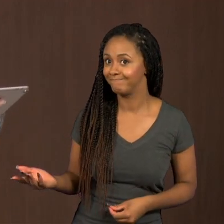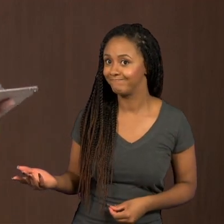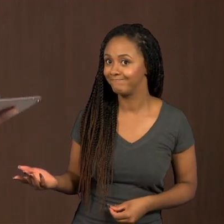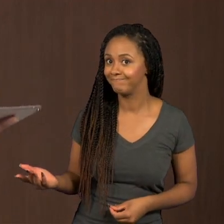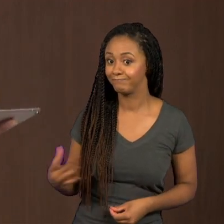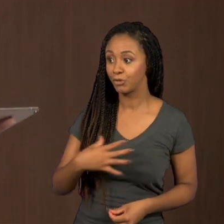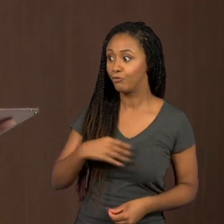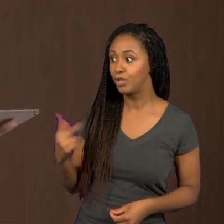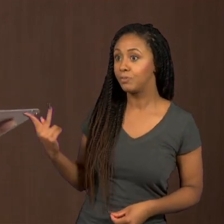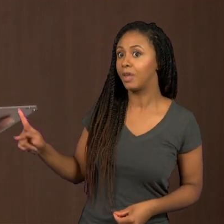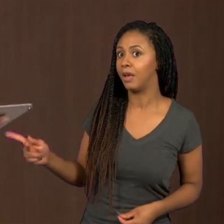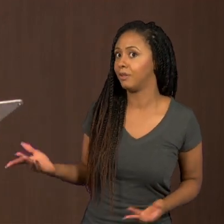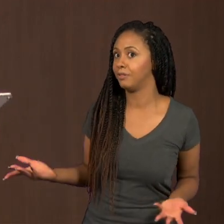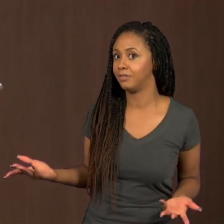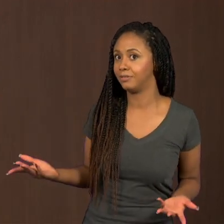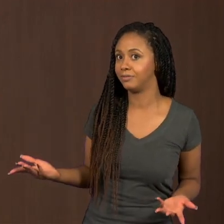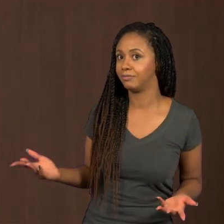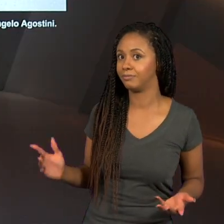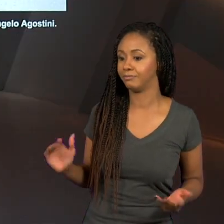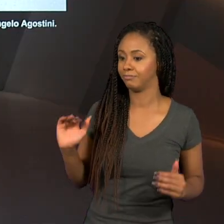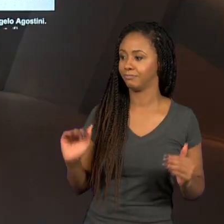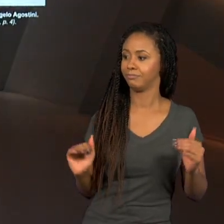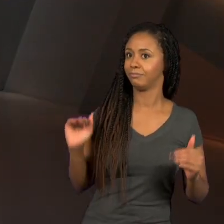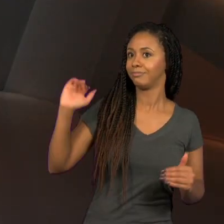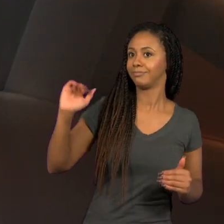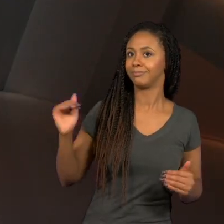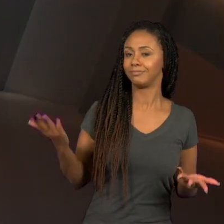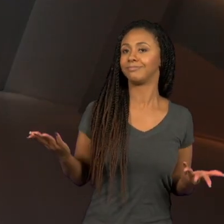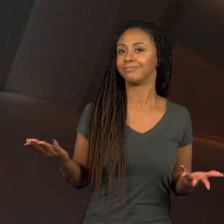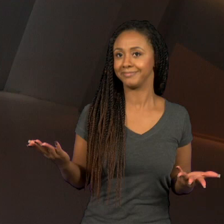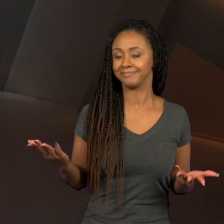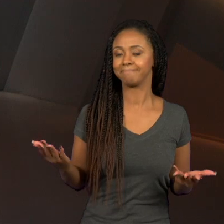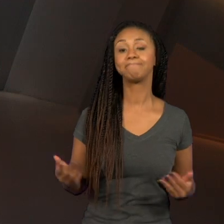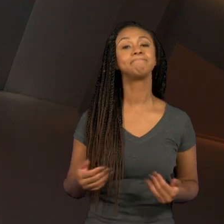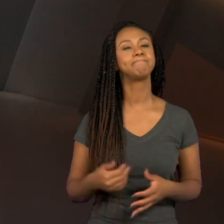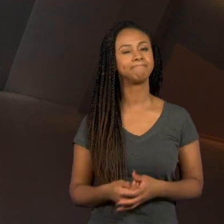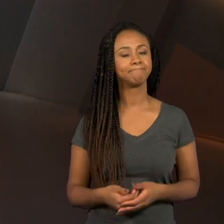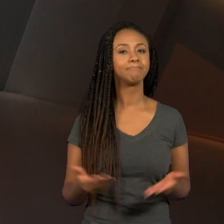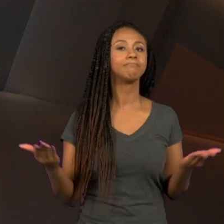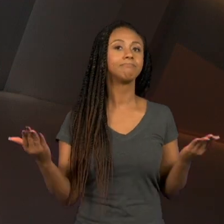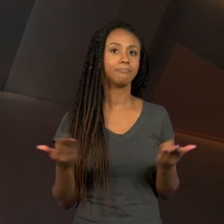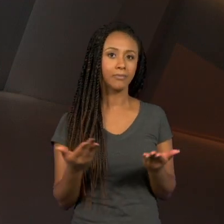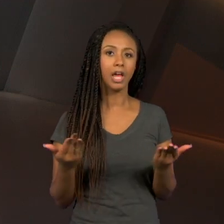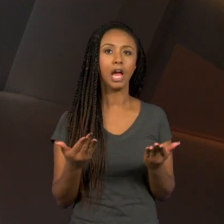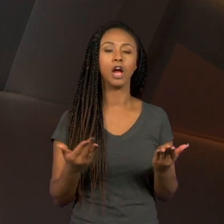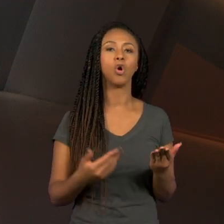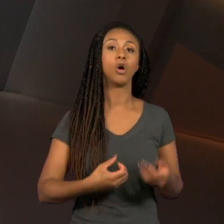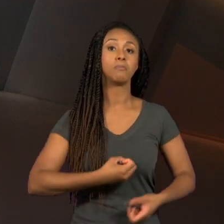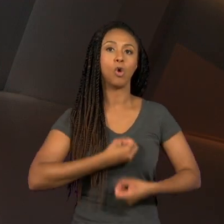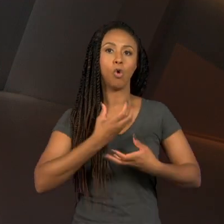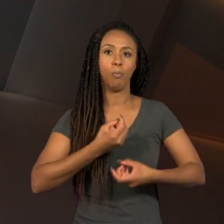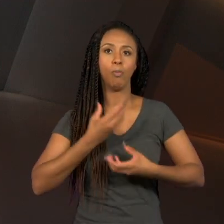EXEMPLO. ENTÃO, É AÍ QUE NÓS VAMOS FAZER A LEITURA DE UM POEMA DO JOÃO CABRAL DE MELO NETO,